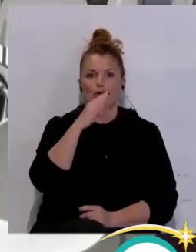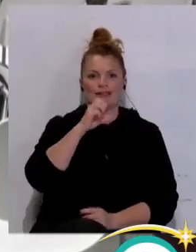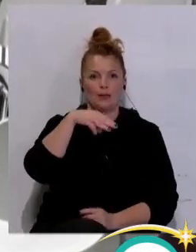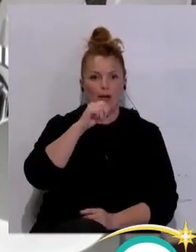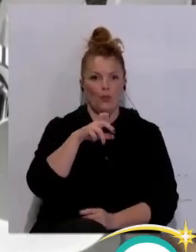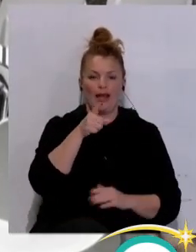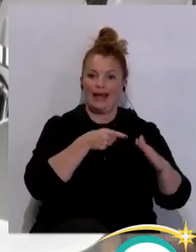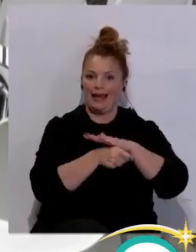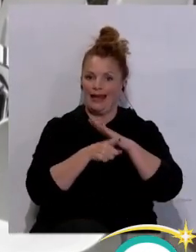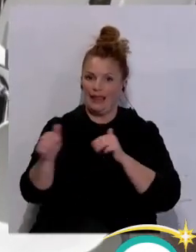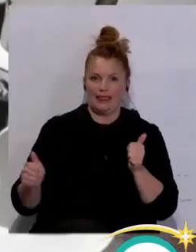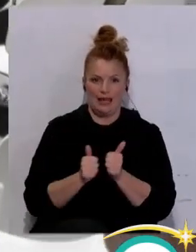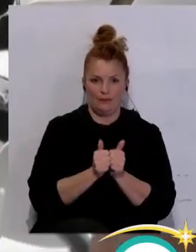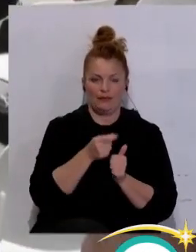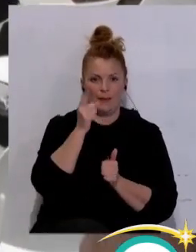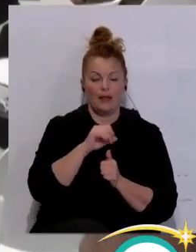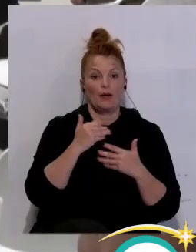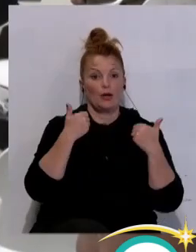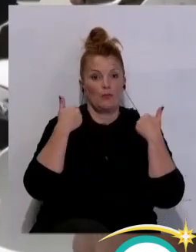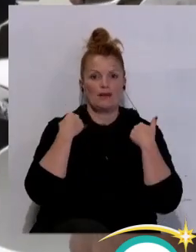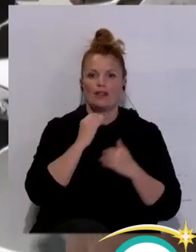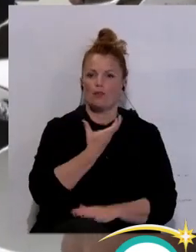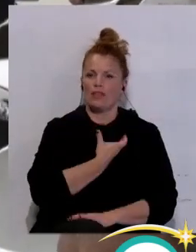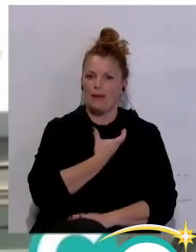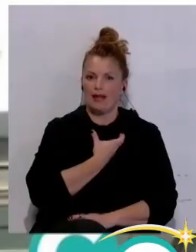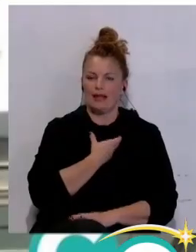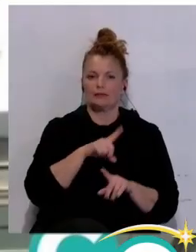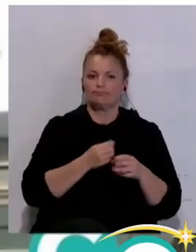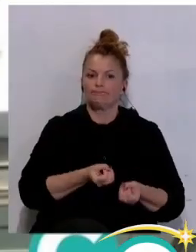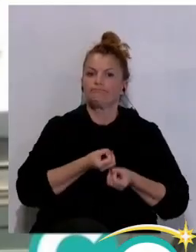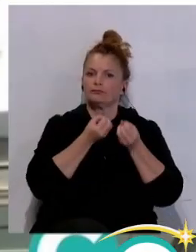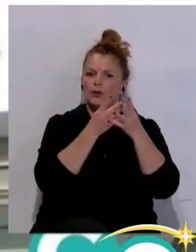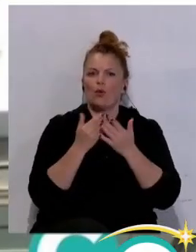Jesús firmat los responsables municipales trasladaban que se estudia la posibilidad